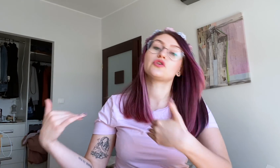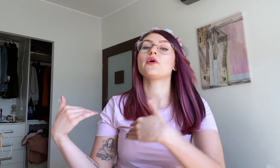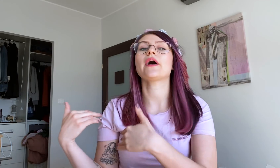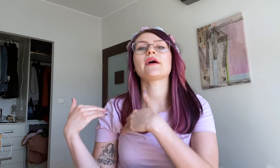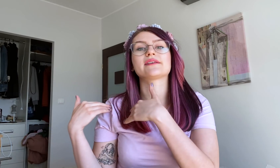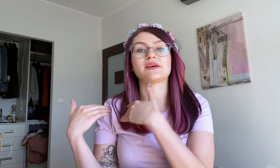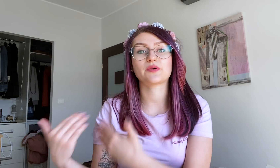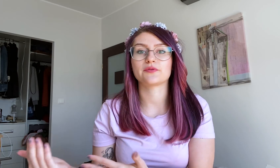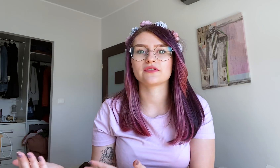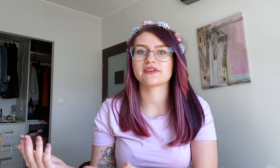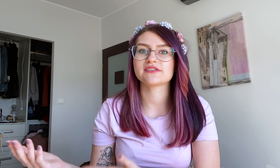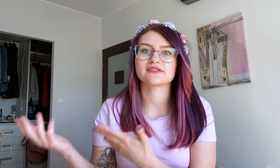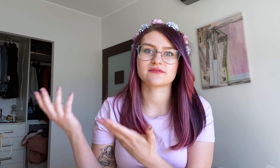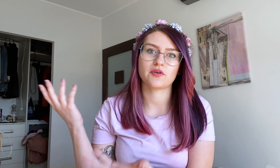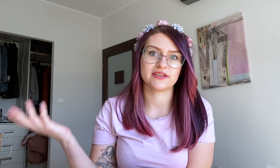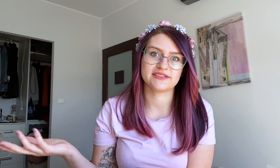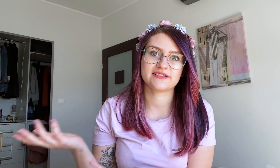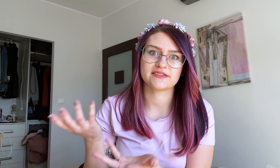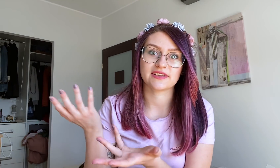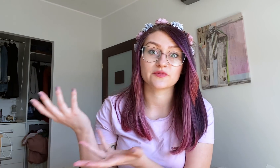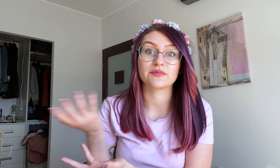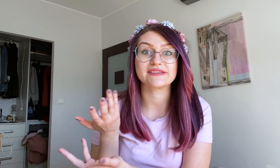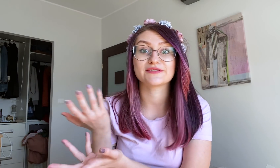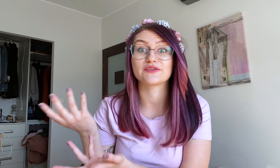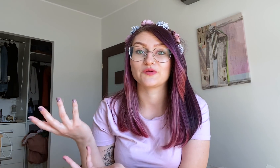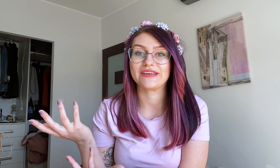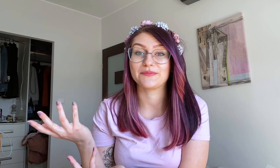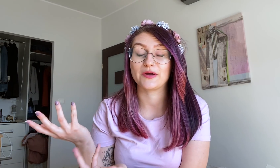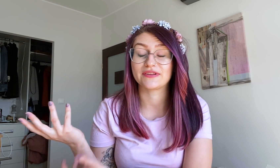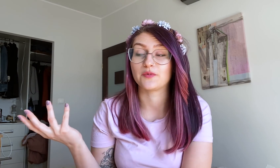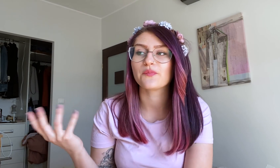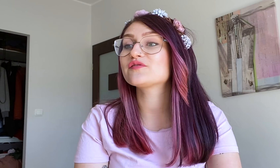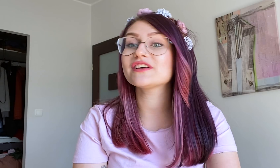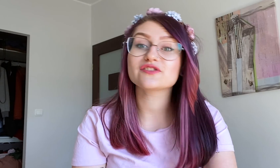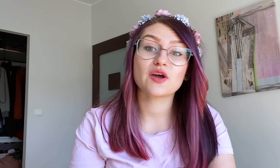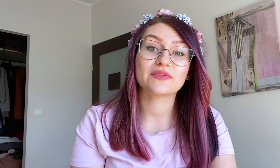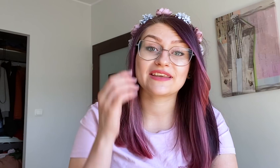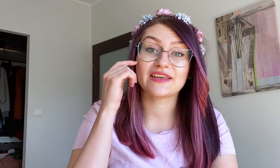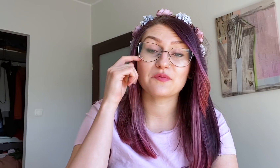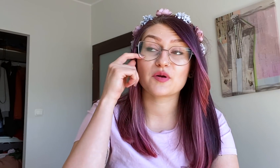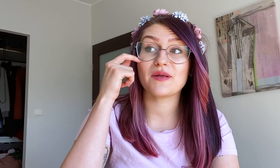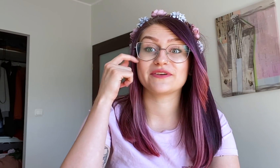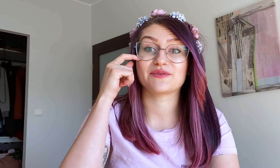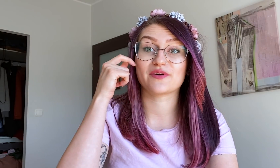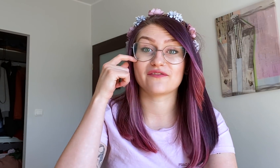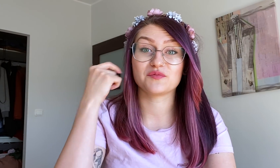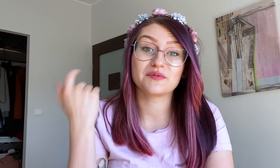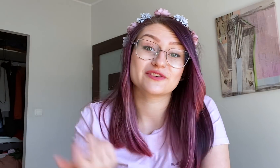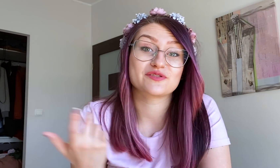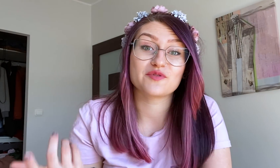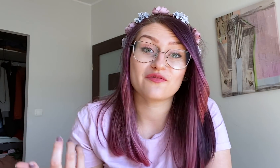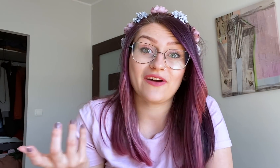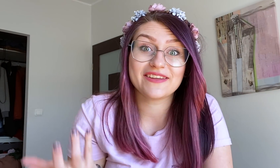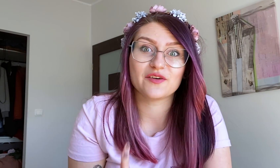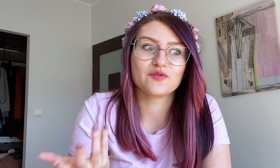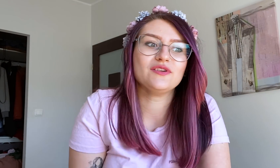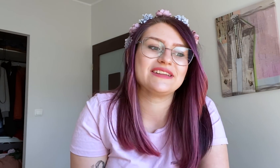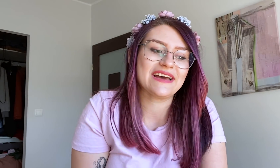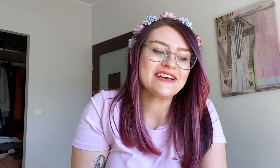to mogę zaproponować, polecić tamto miejsce do nauki PJM-u. Tutaj trochę taki problemik się pojawił, mimo tego, że było fajnie ogólnie,